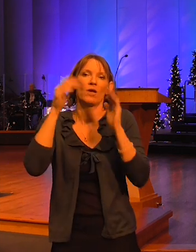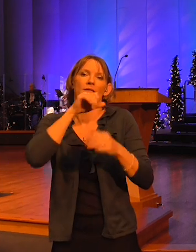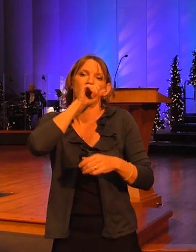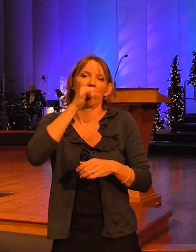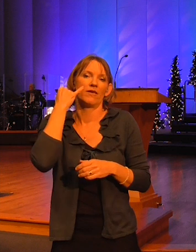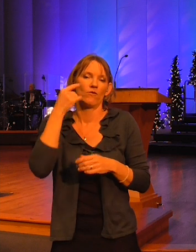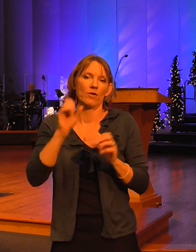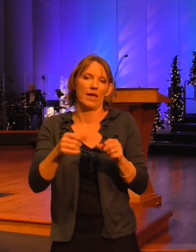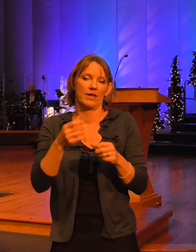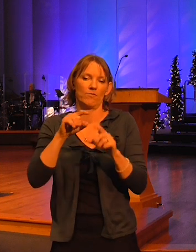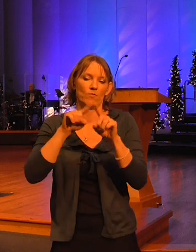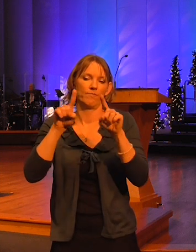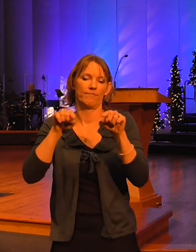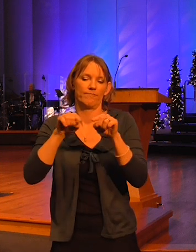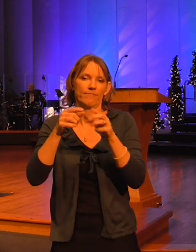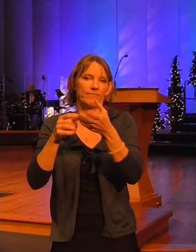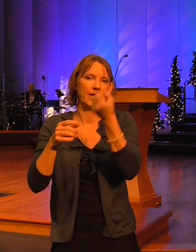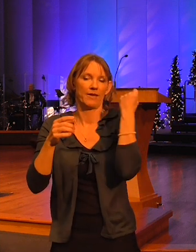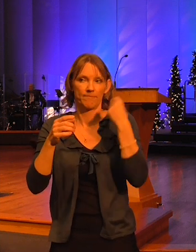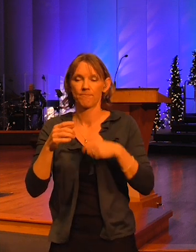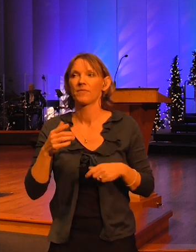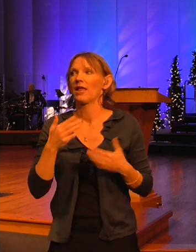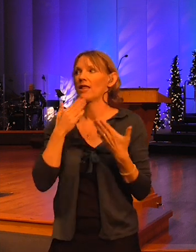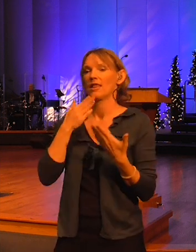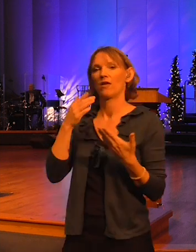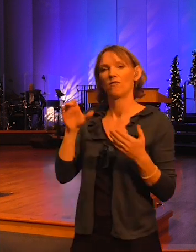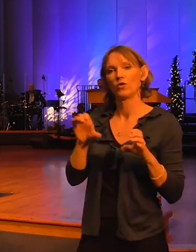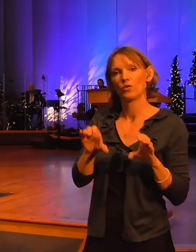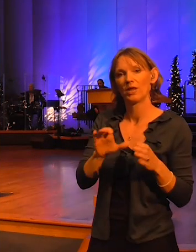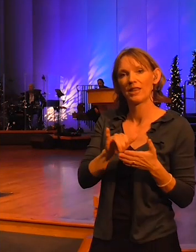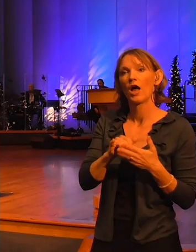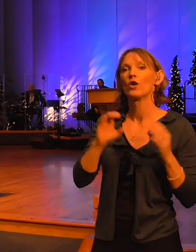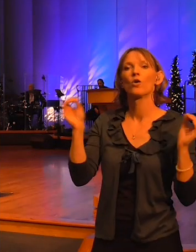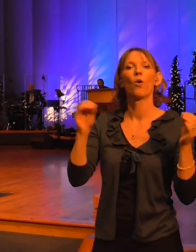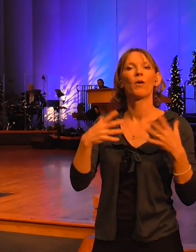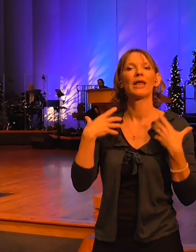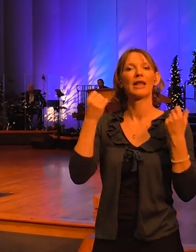por hacer eso uh Oye, no hay servicio de luz curativa. Esta noche nos quedaremos a oscuras en diciembre